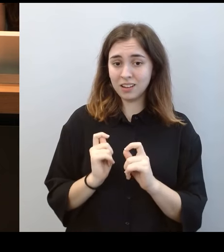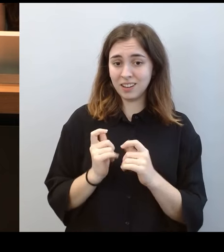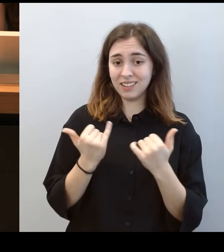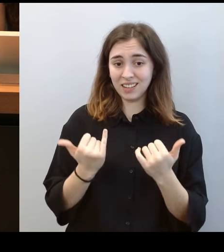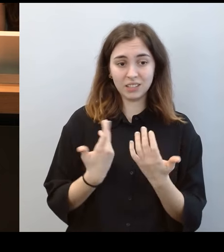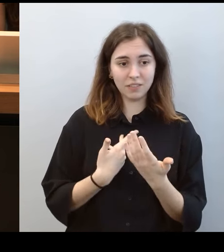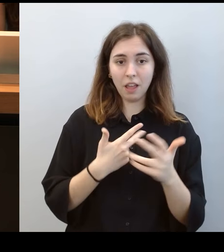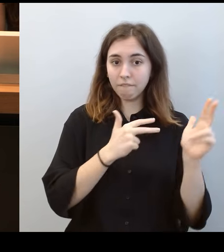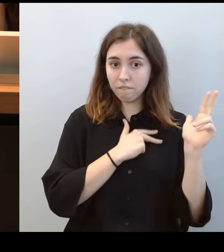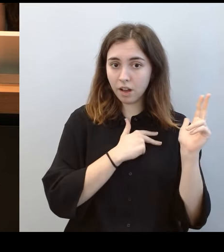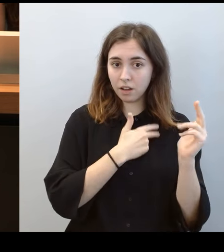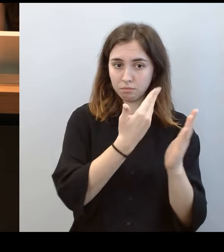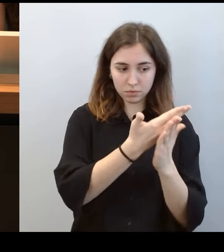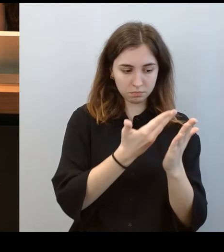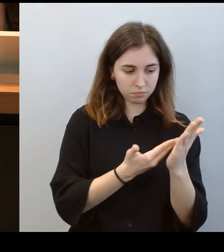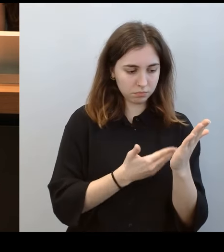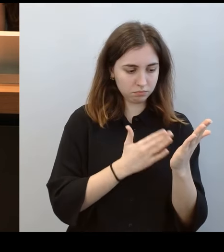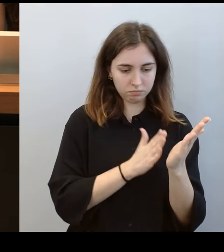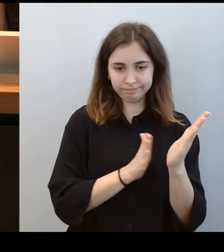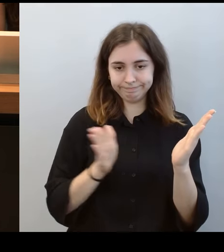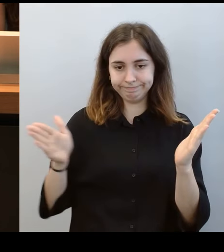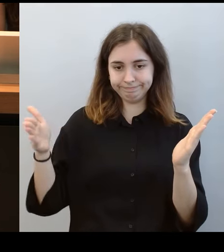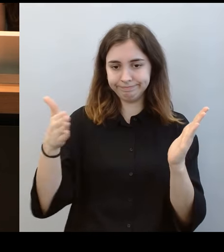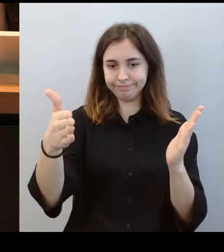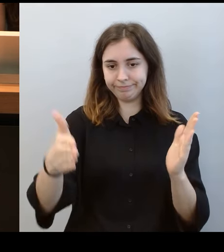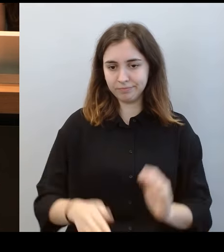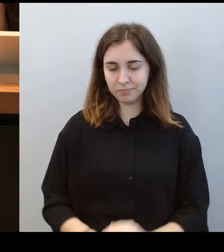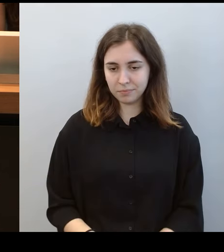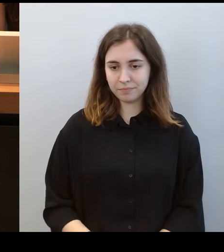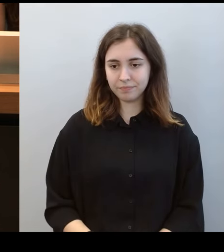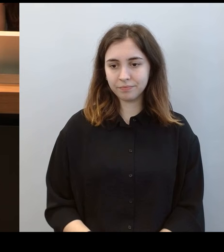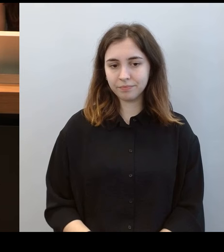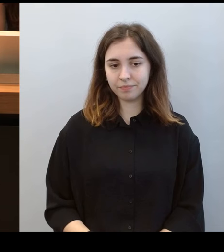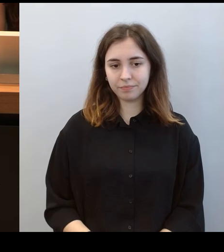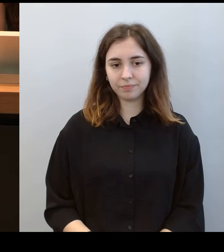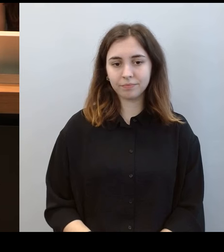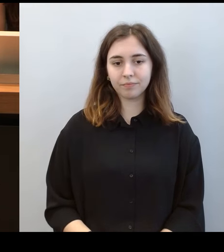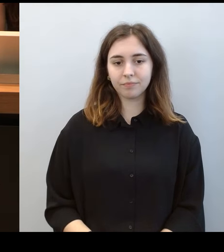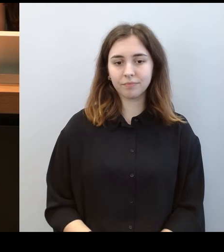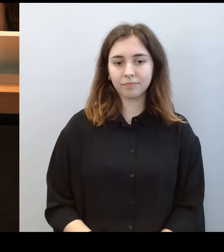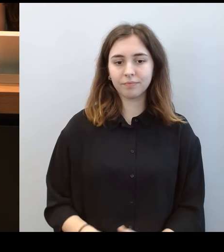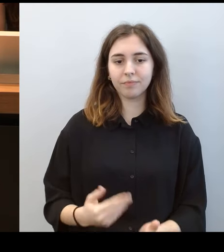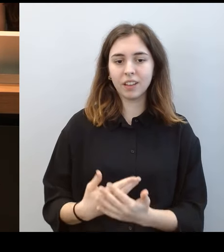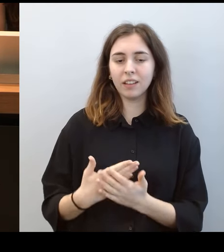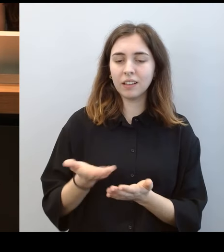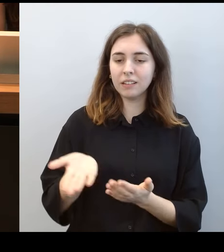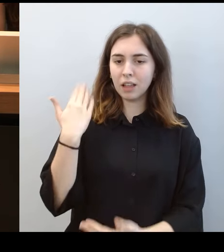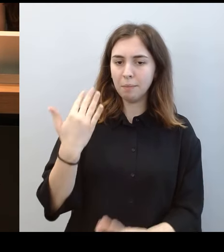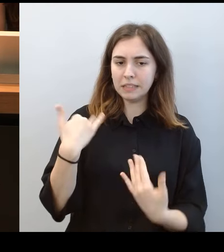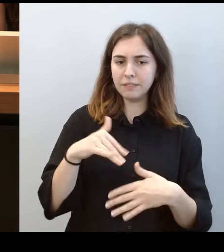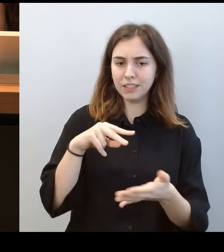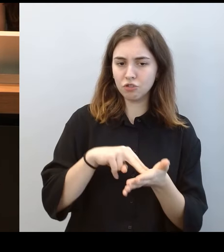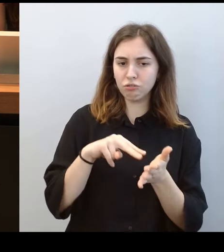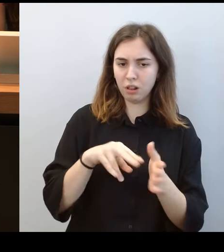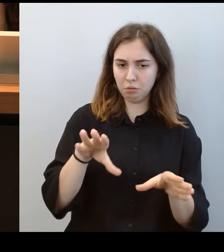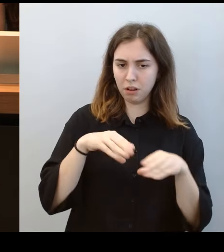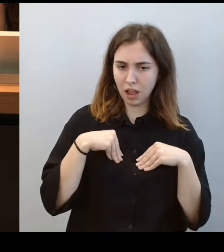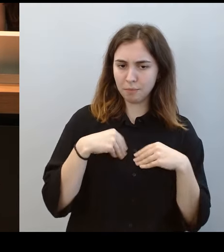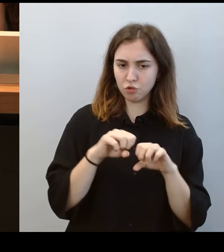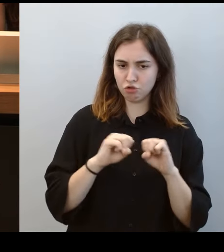Ich darf sie verweisen auf die Stellungnahme von Staatssekretär des Inneren Mahmut Özdemir vom 1.11 vergangenen Jahres.